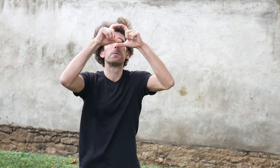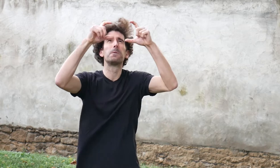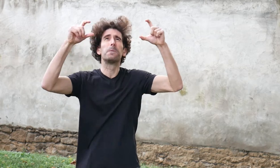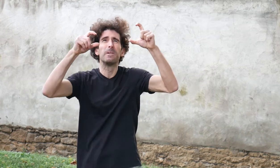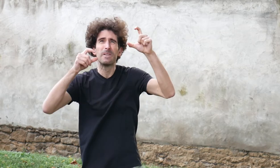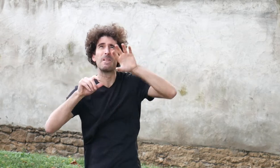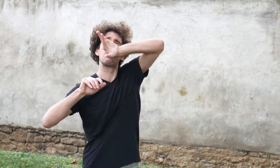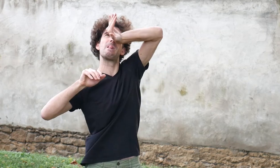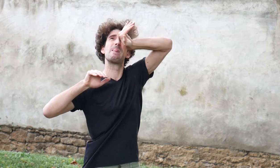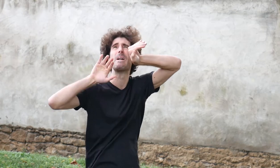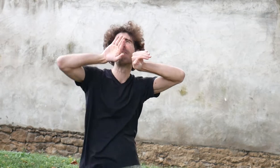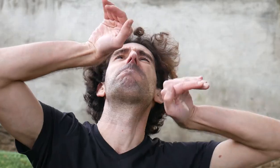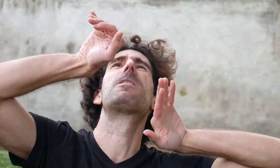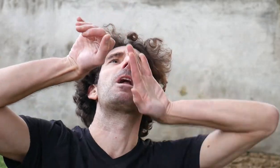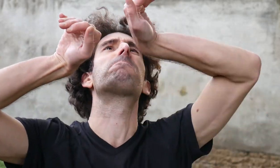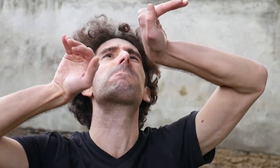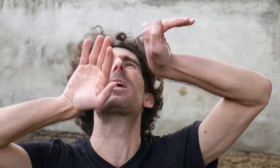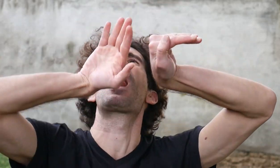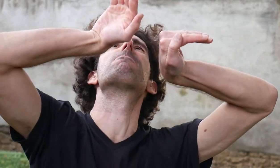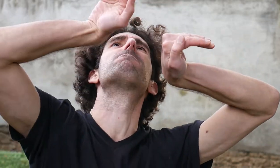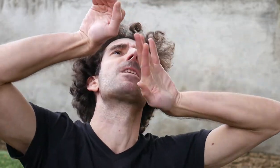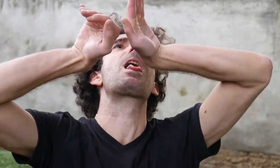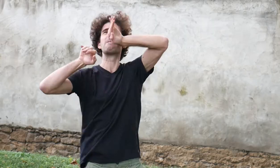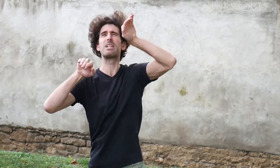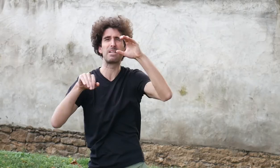Ils passent à travers la couche cellulaire.